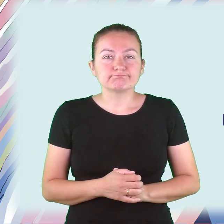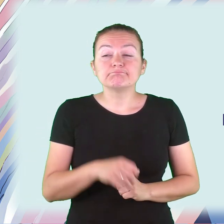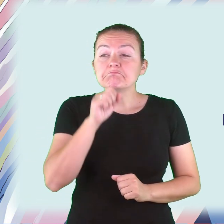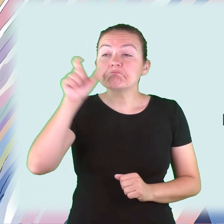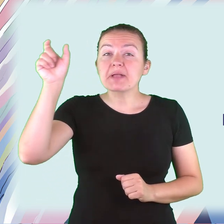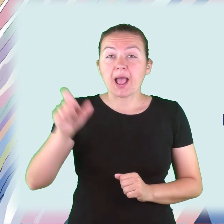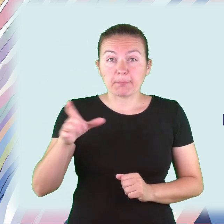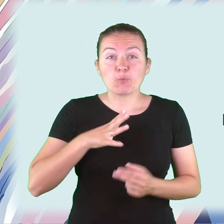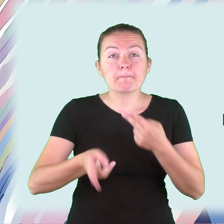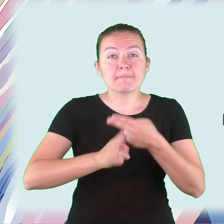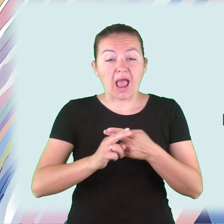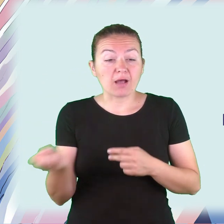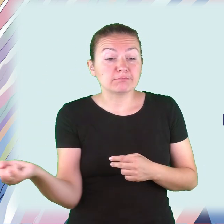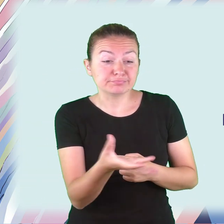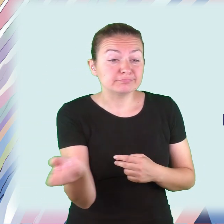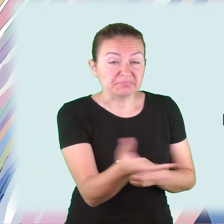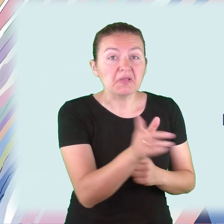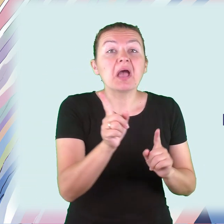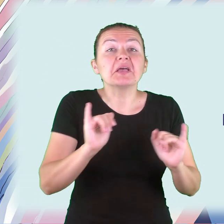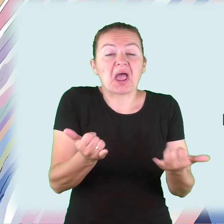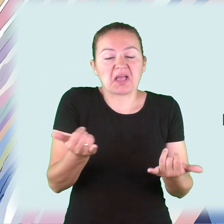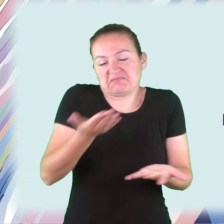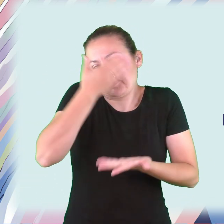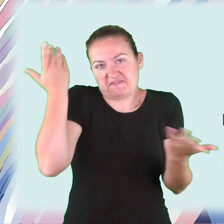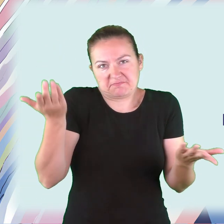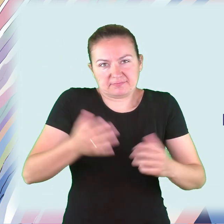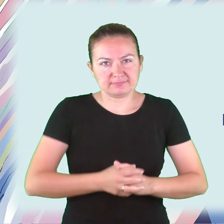Siała baba mak, nie wiedziała jak.